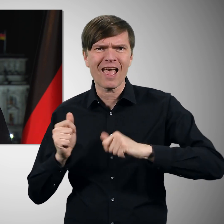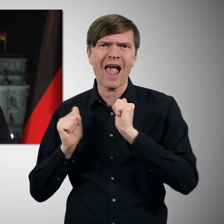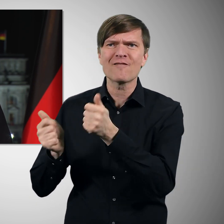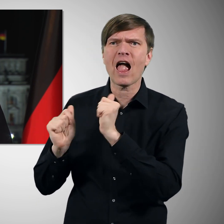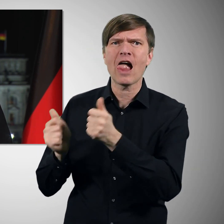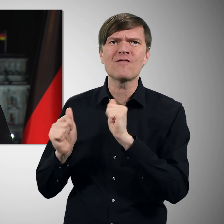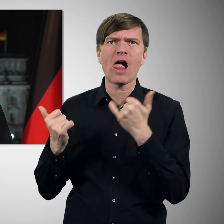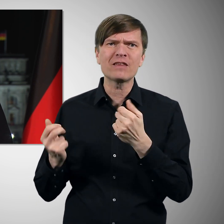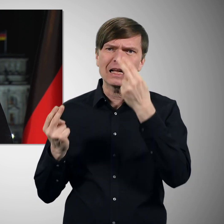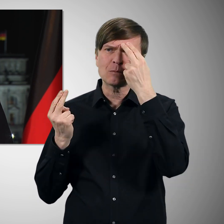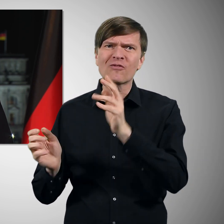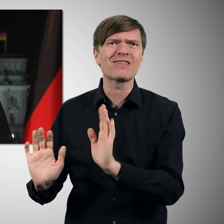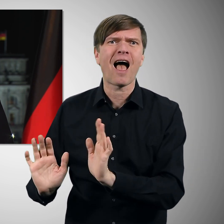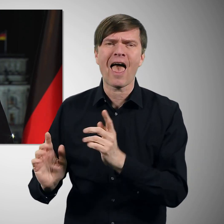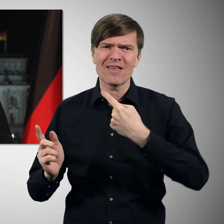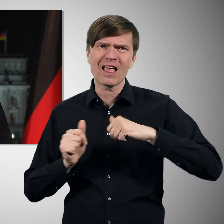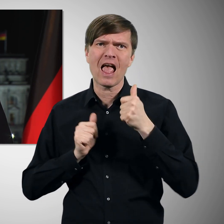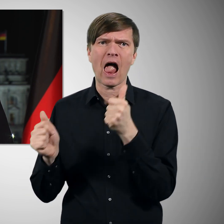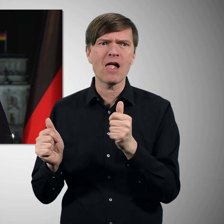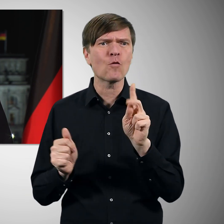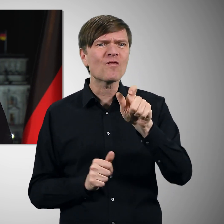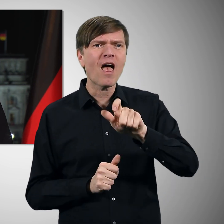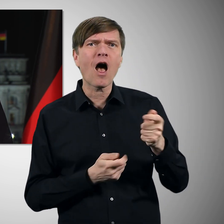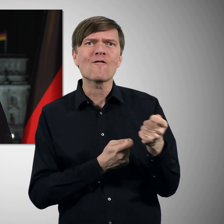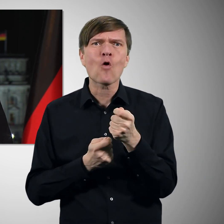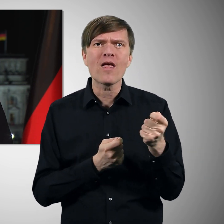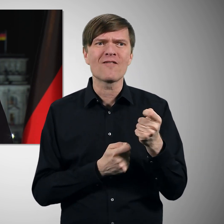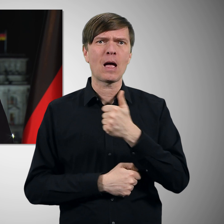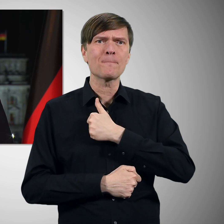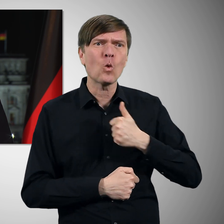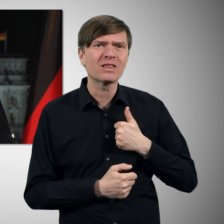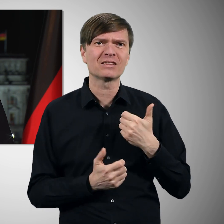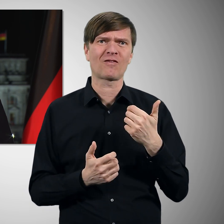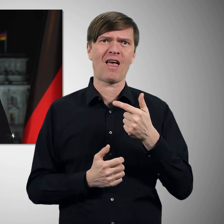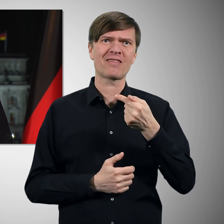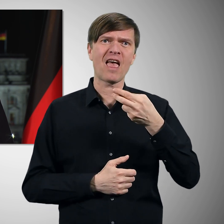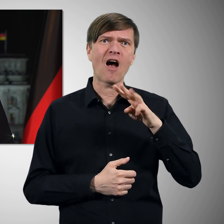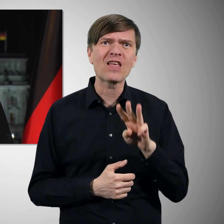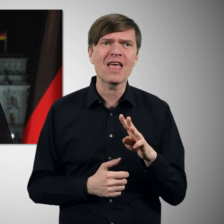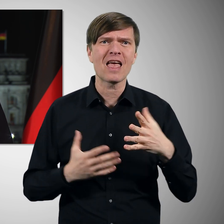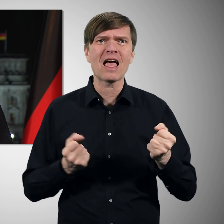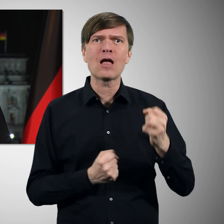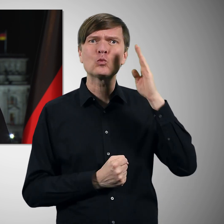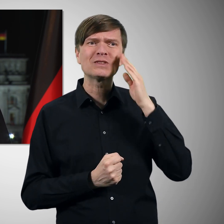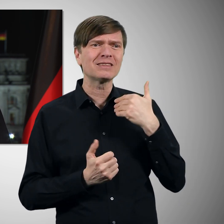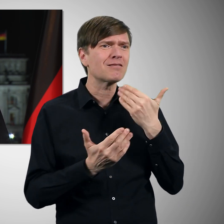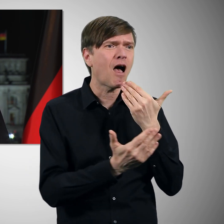Und ich danke all den Frauen und Männern von der Feuerwehr und Bundeswehr, vom THW, den Rettungsdiensten, und den vielen freiwilligen Helferinnen und Helfern,